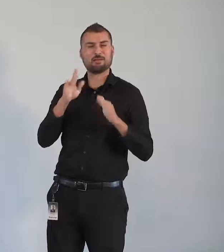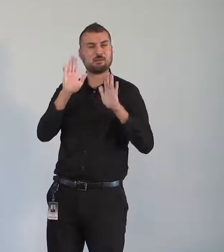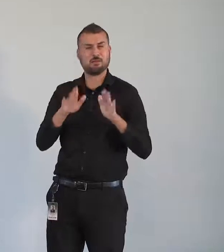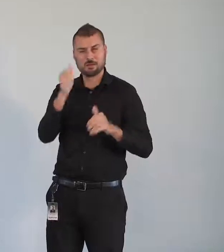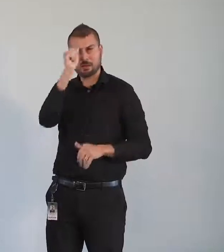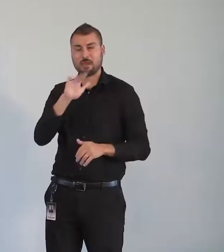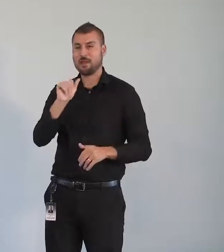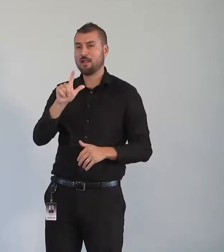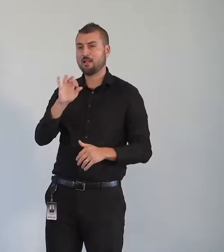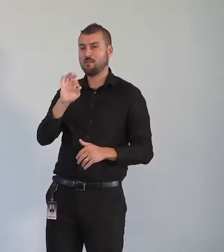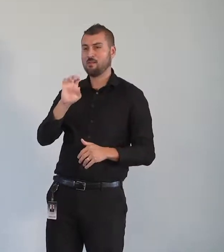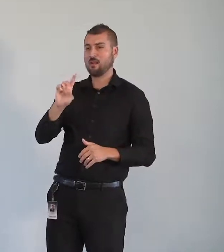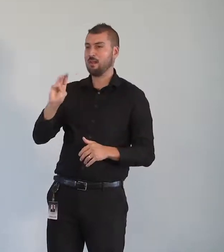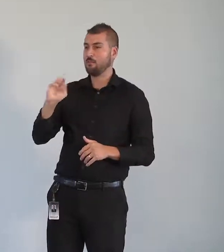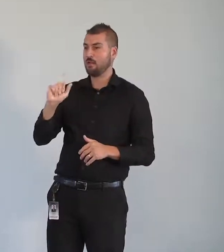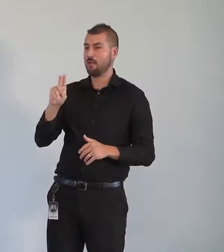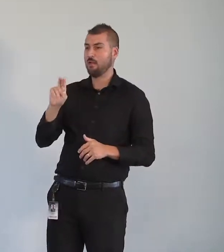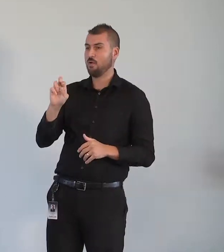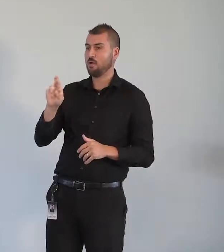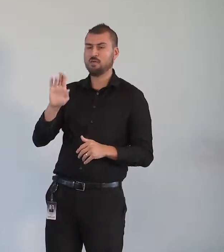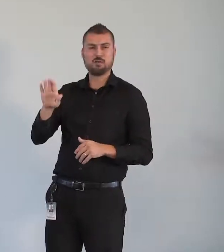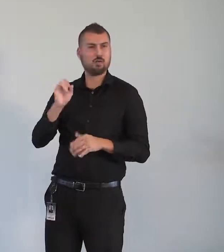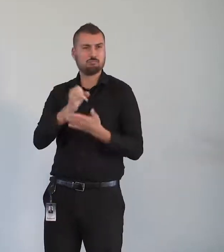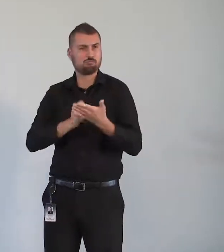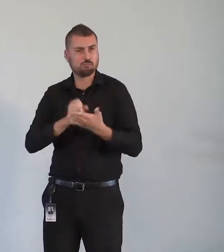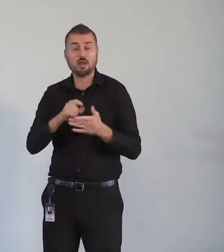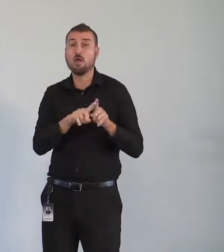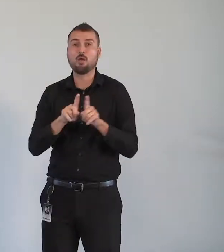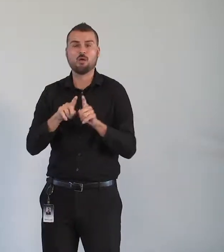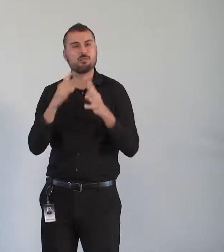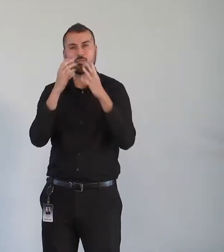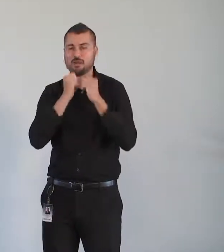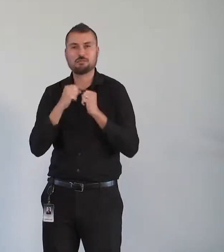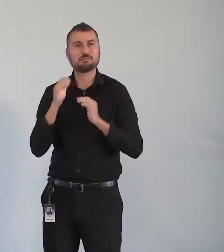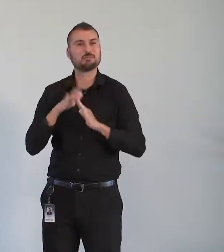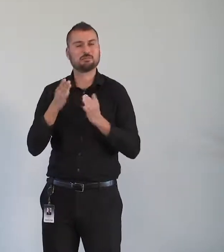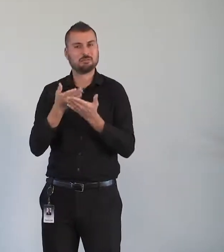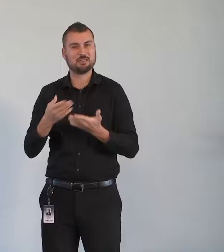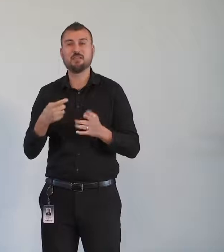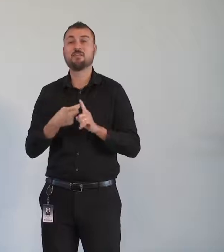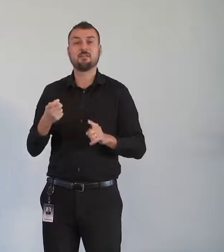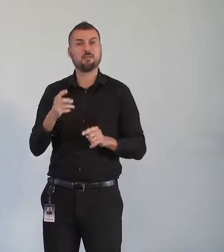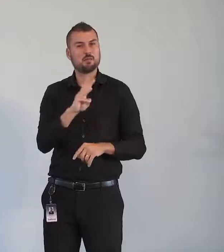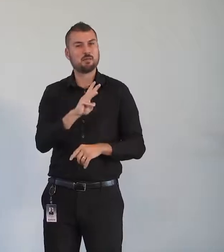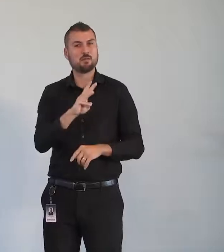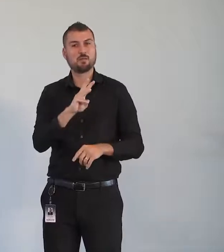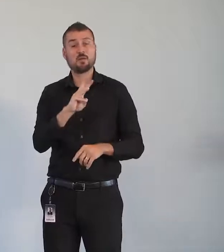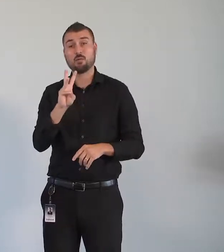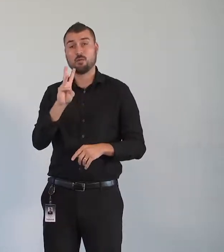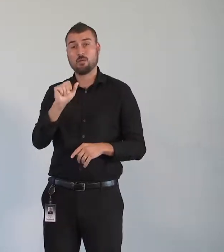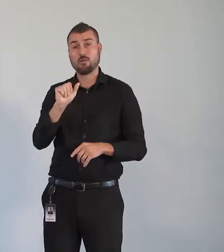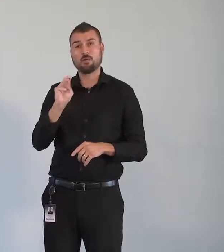y también amadas gemas de la colección del Museo de Arte de Wichita y ahora se lo devolveré a Anne